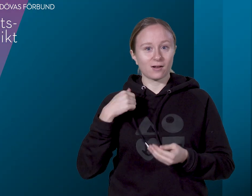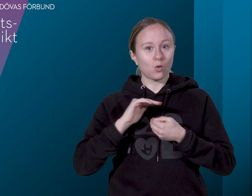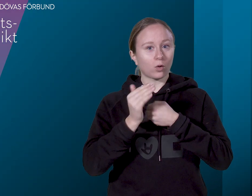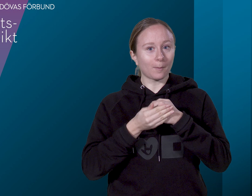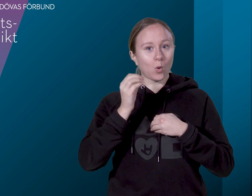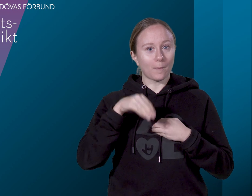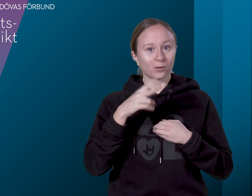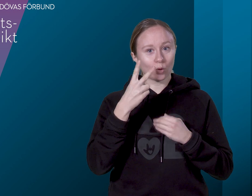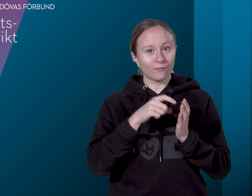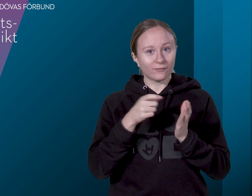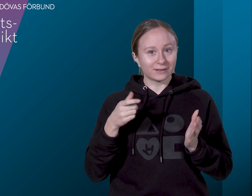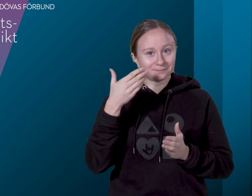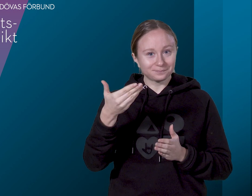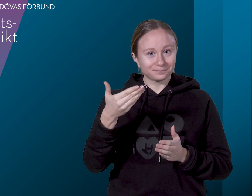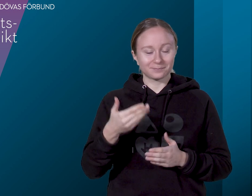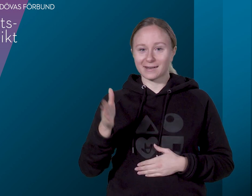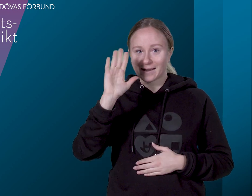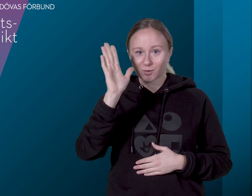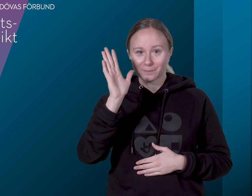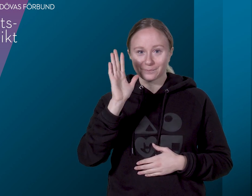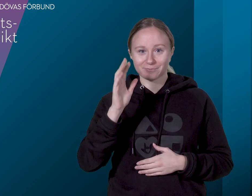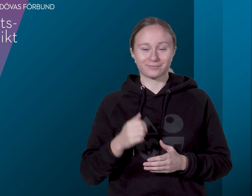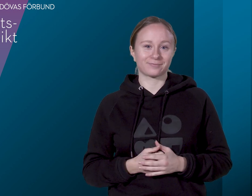Vi återkommer om två veckor, hej då!